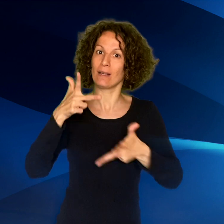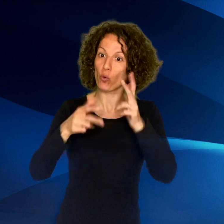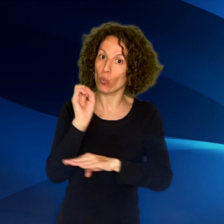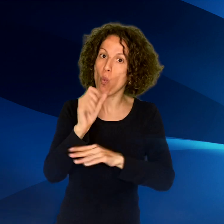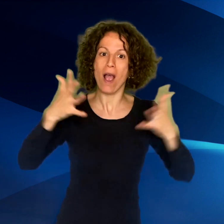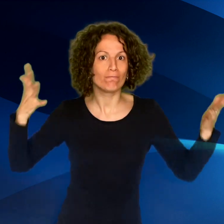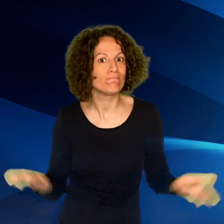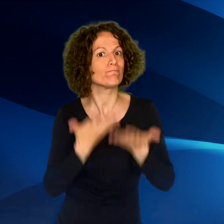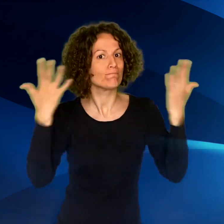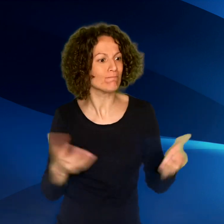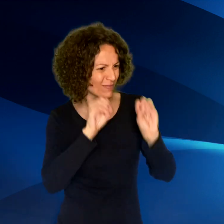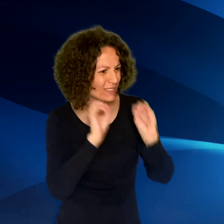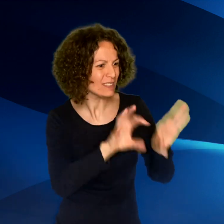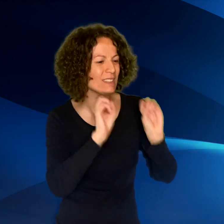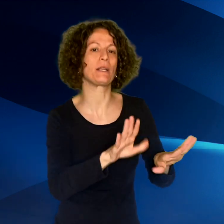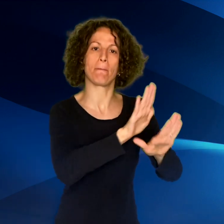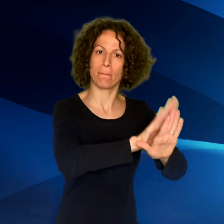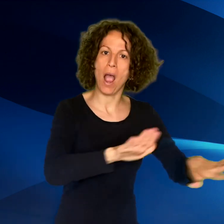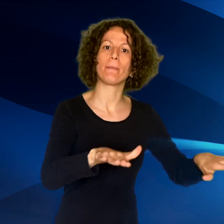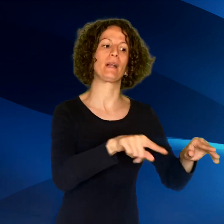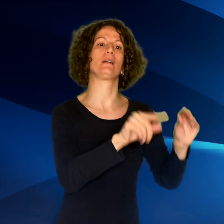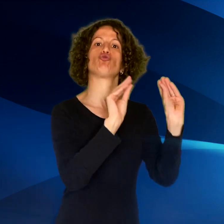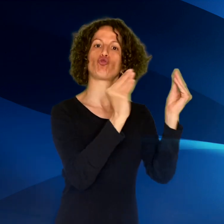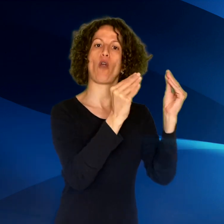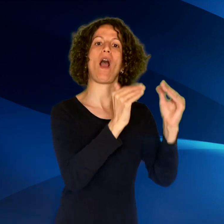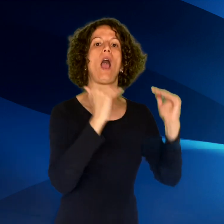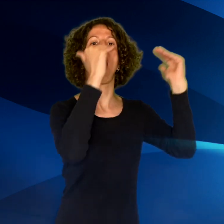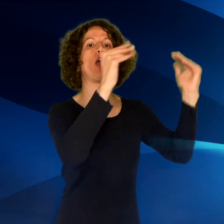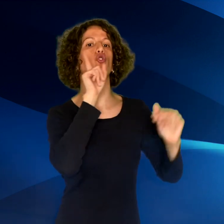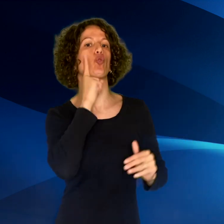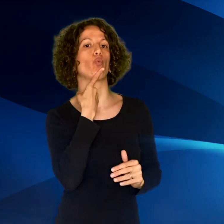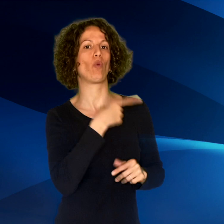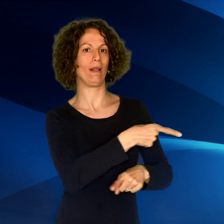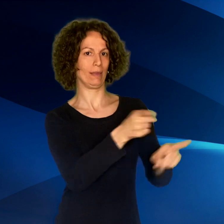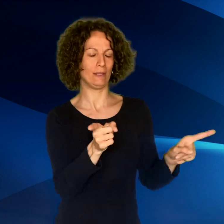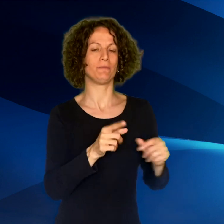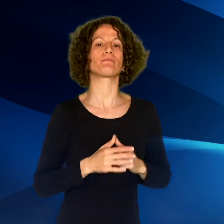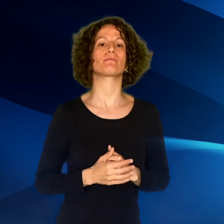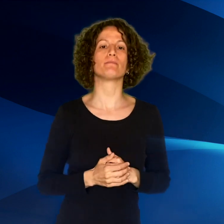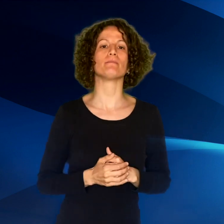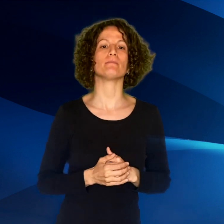Pertanto, le risorse per l’insegnamento della lingua dei segni nazionale devono essere mantenute, promosse e dirette verso bambini, giovani e adulti sordi e le loro famiglie.